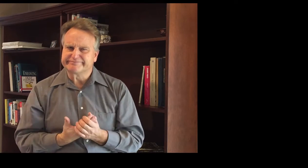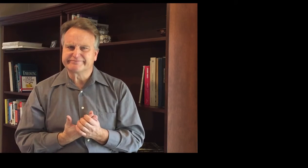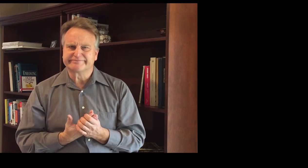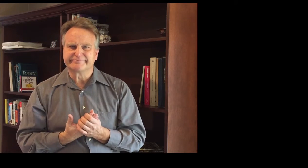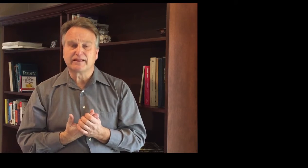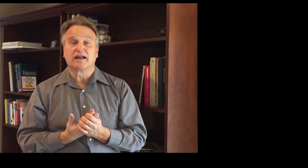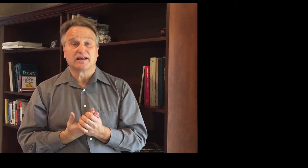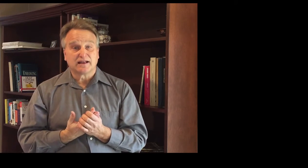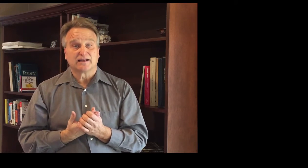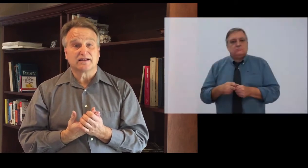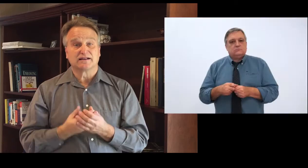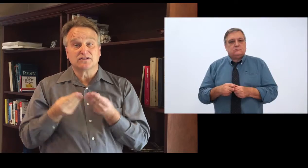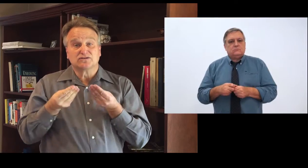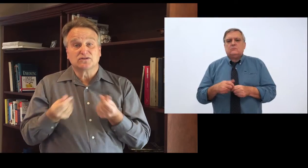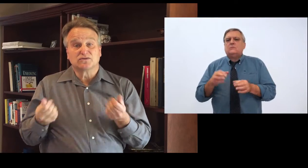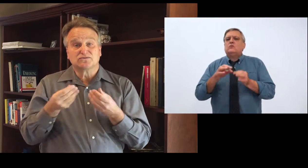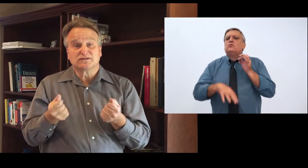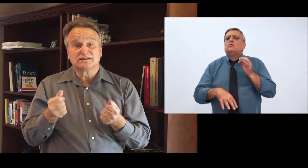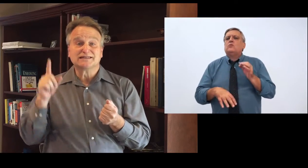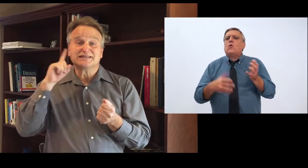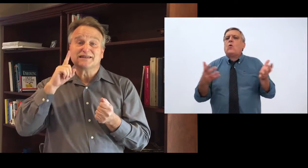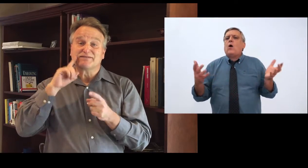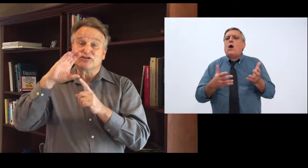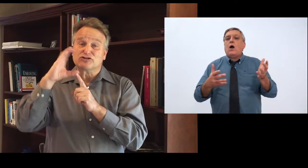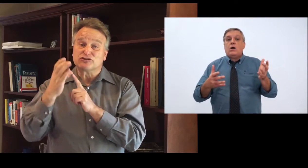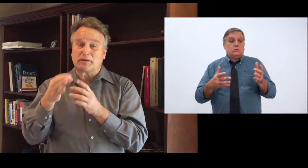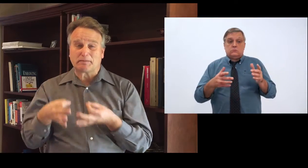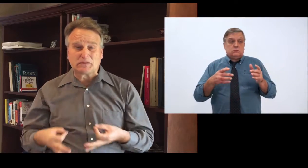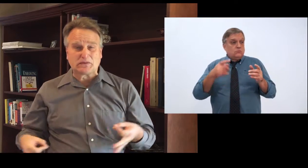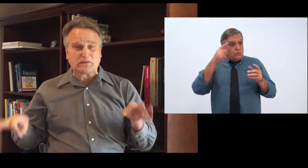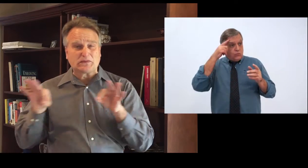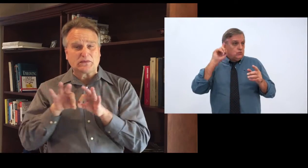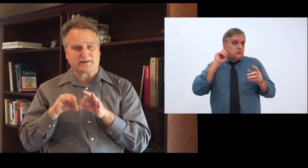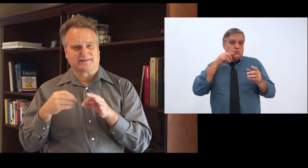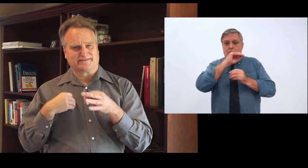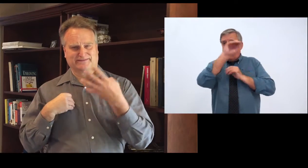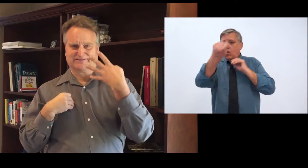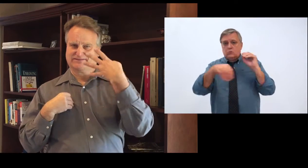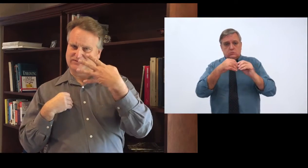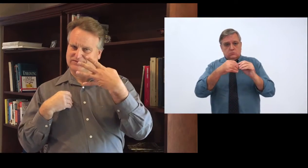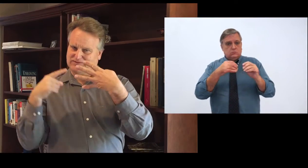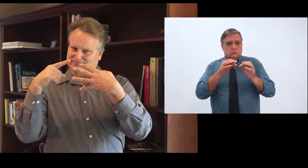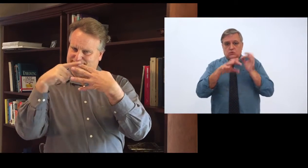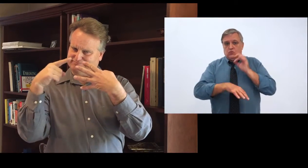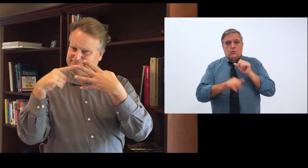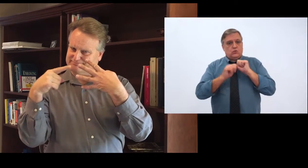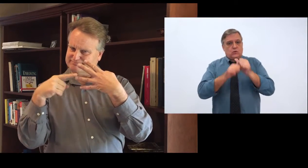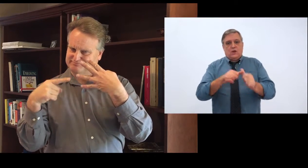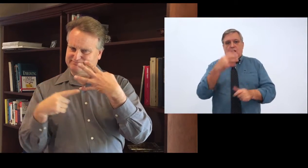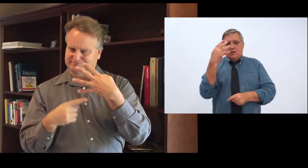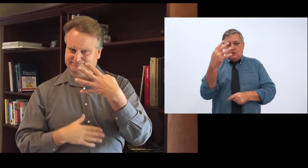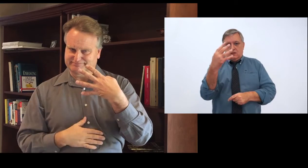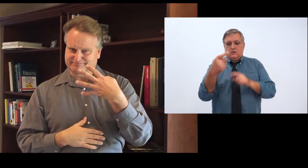Ces solutions, pour les Sourds du monde entier tournent autour de quatre valeurs essentielles : qui sont :